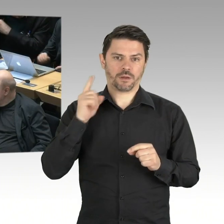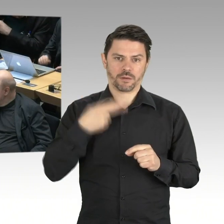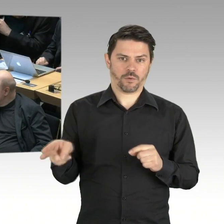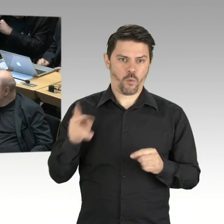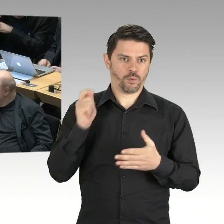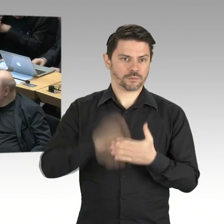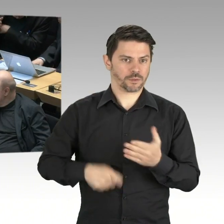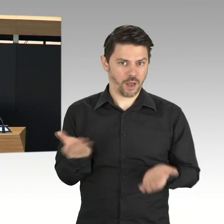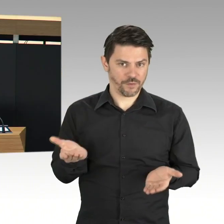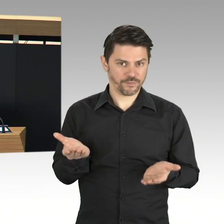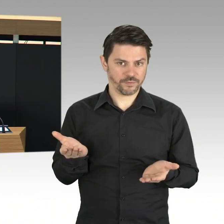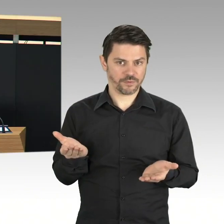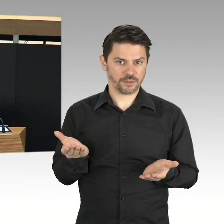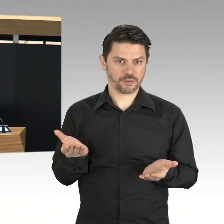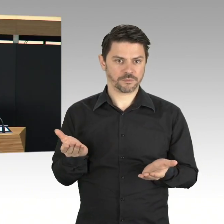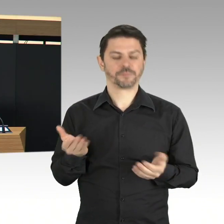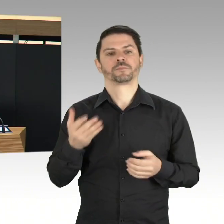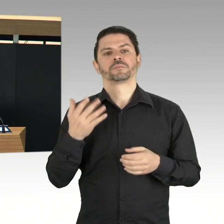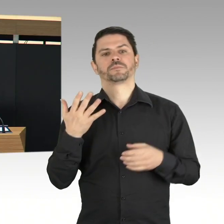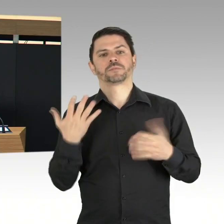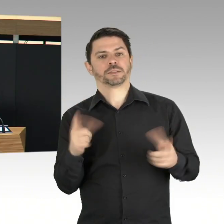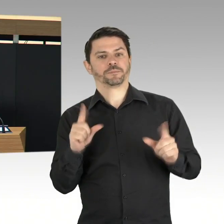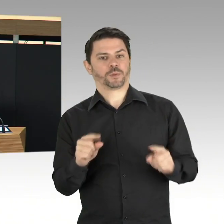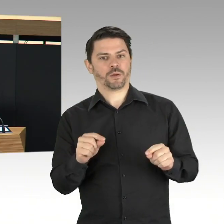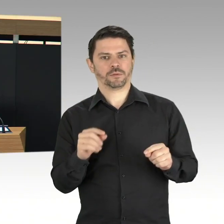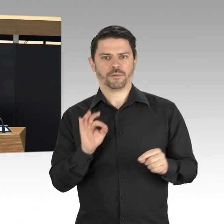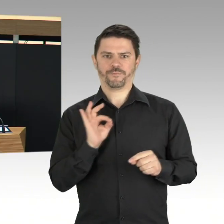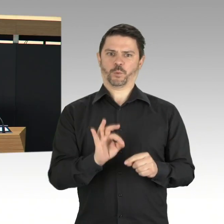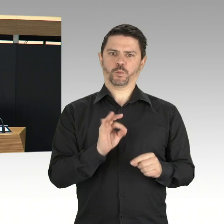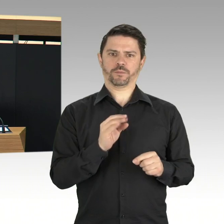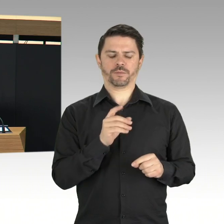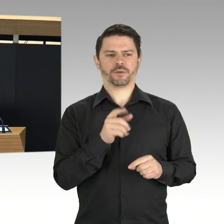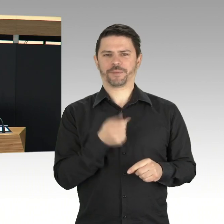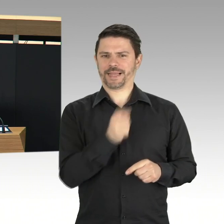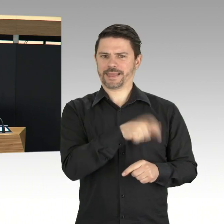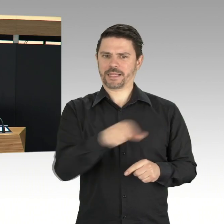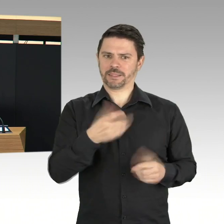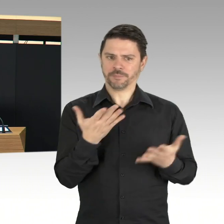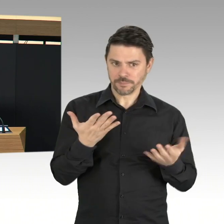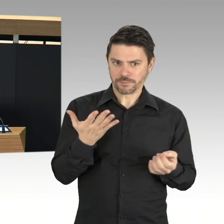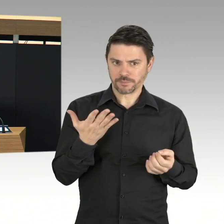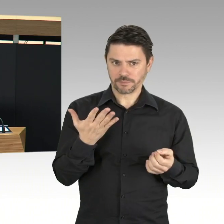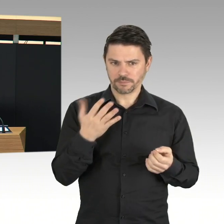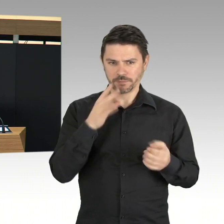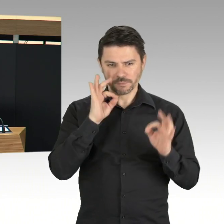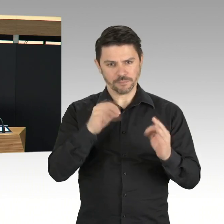Wenn die Wohnung am Stichtag 18. Juni 2019 nicht vermietet war oder zwischen dem Stichtag und dem Inkrafttreten des Gesetzes